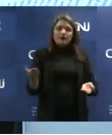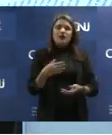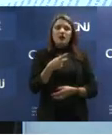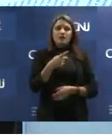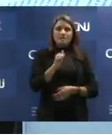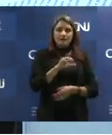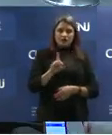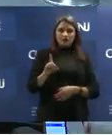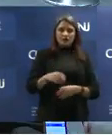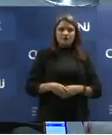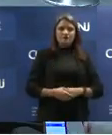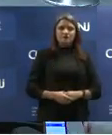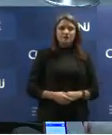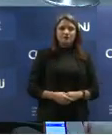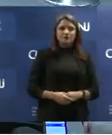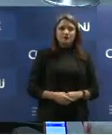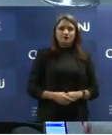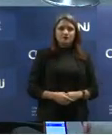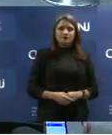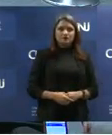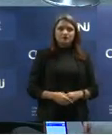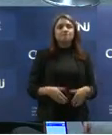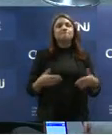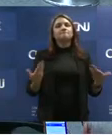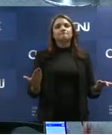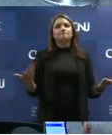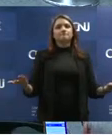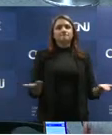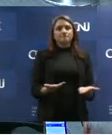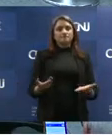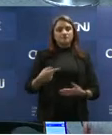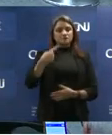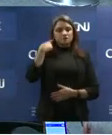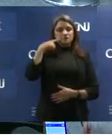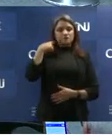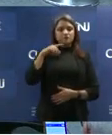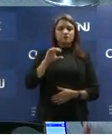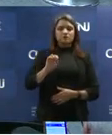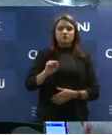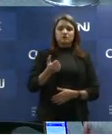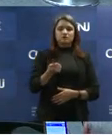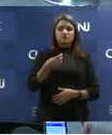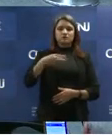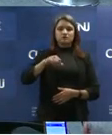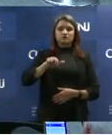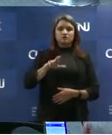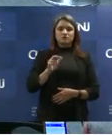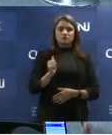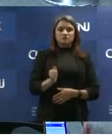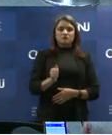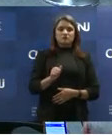Então, concedo a palavra Dra. Samara de Oliveira, que está na tribuna.